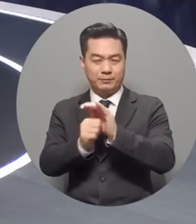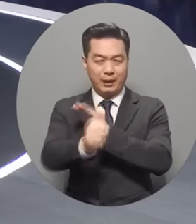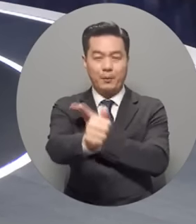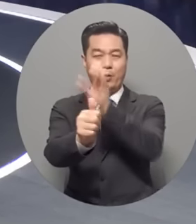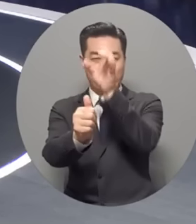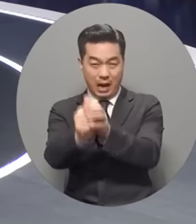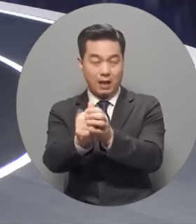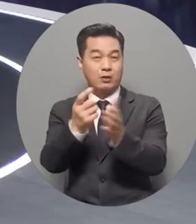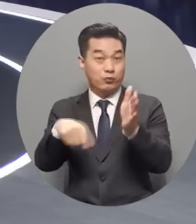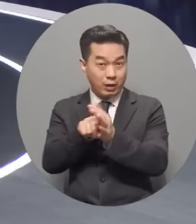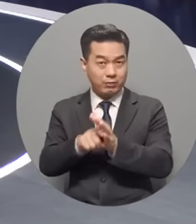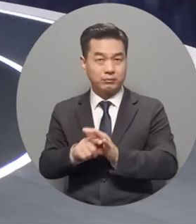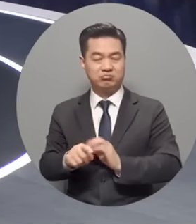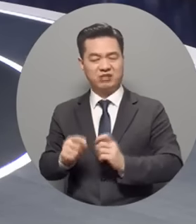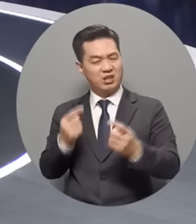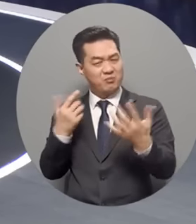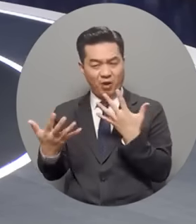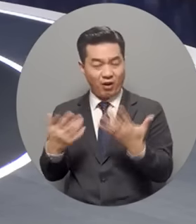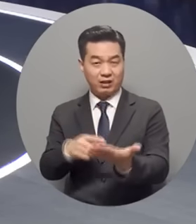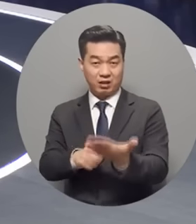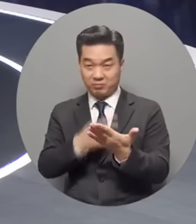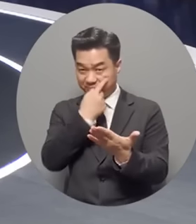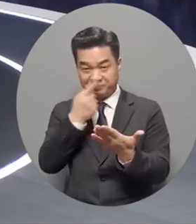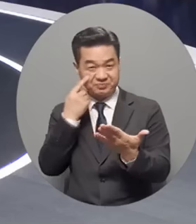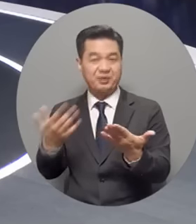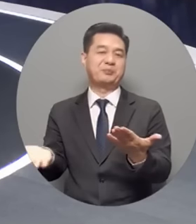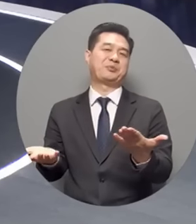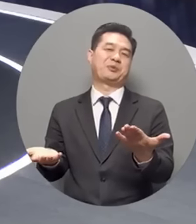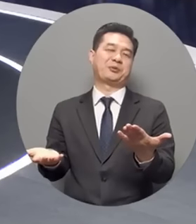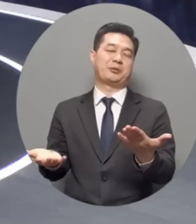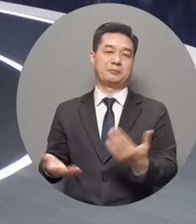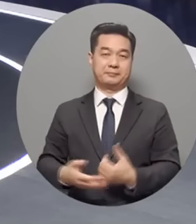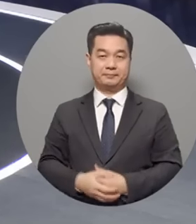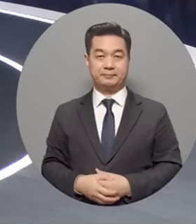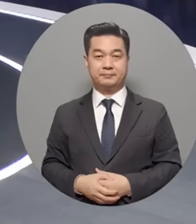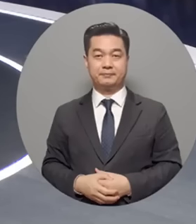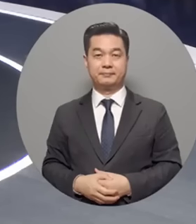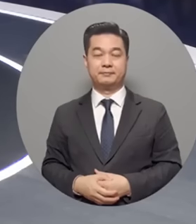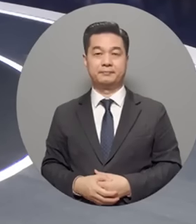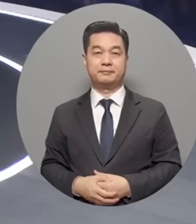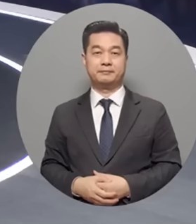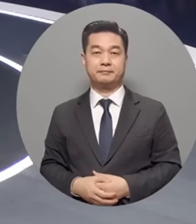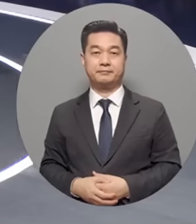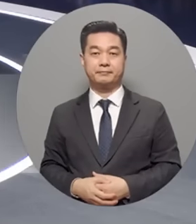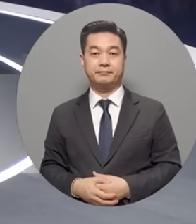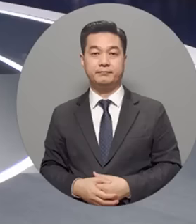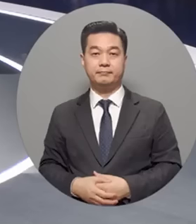부각시킨다. 이런 주장인데 아직 그거에 대해서 명확한 근거를 찾기는 어렵습니다. (앵커) 그렇습니다.